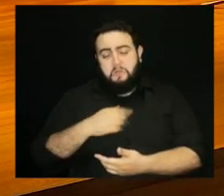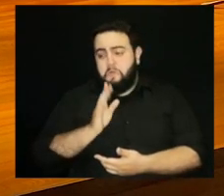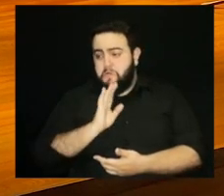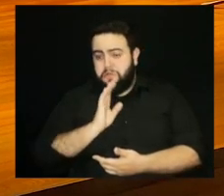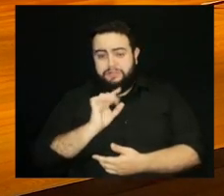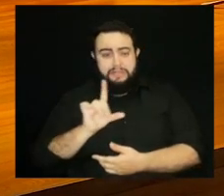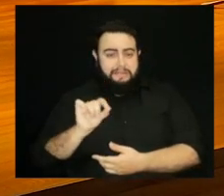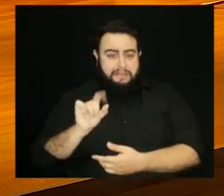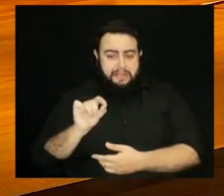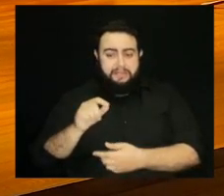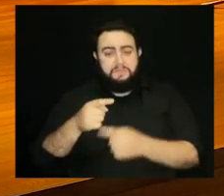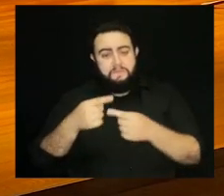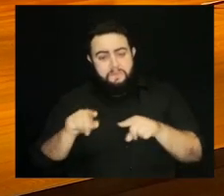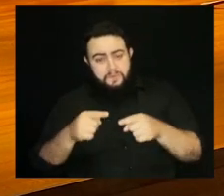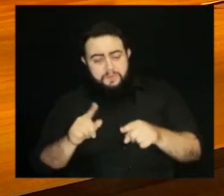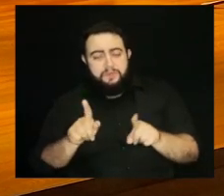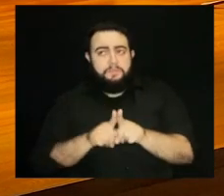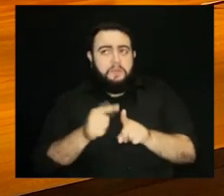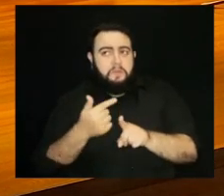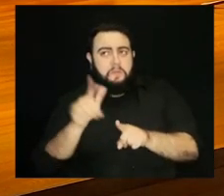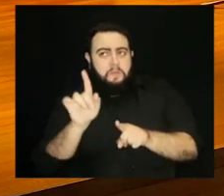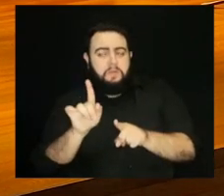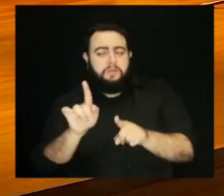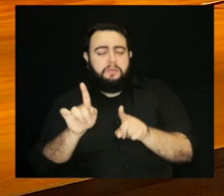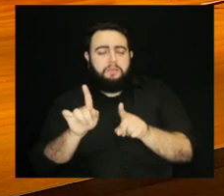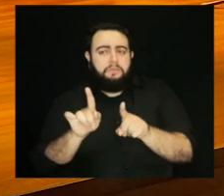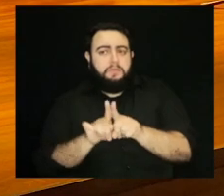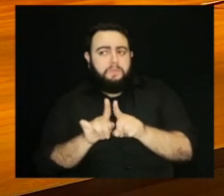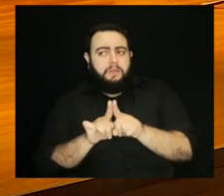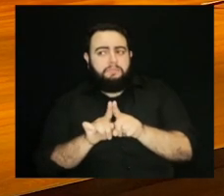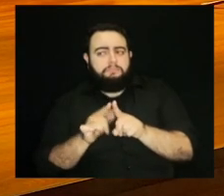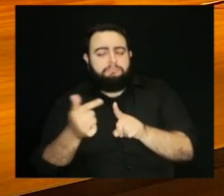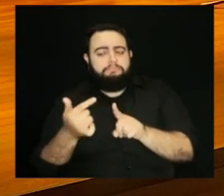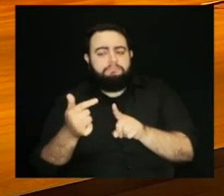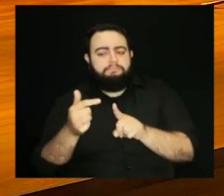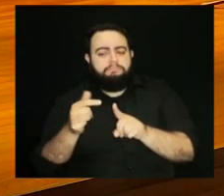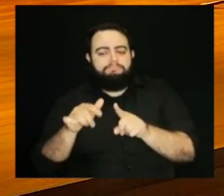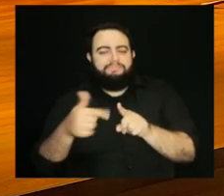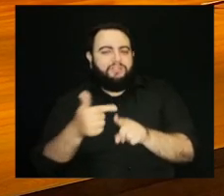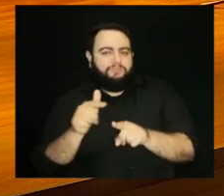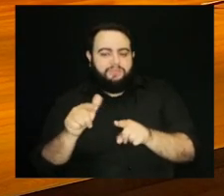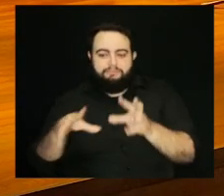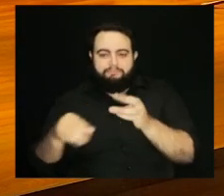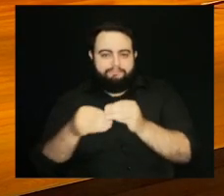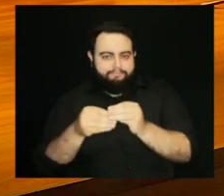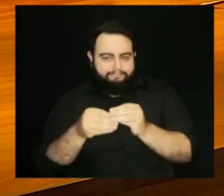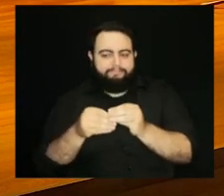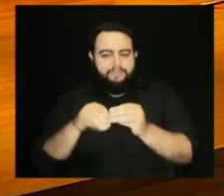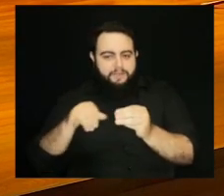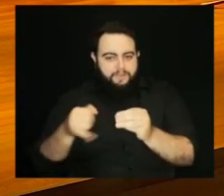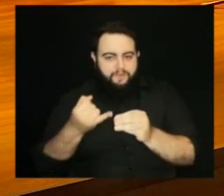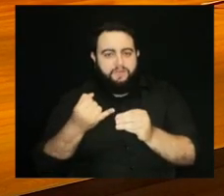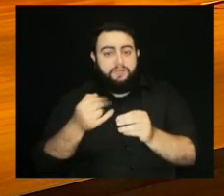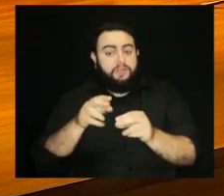Romário, depois outras de tradição. Enfim, isso só para falar do que a gente não usou. O fato é que